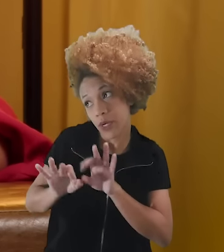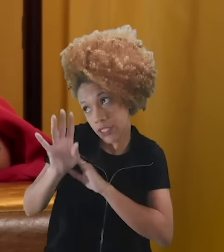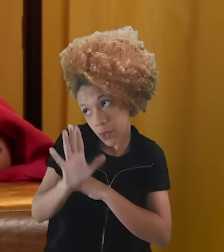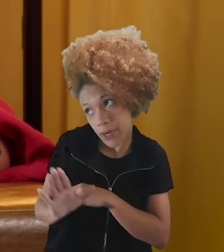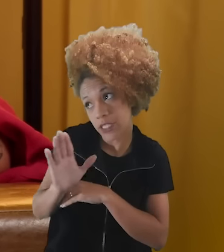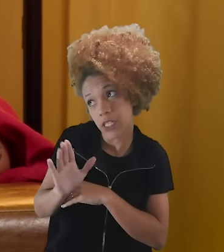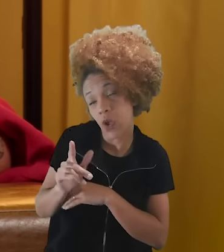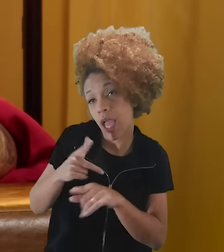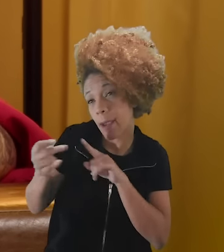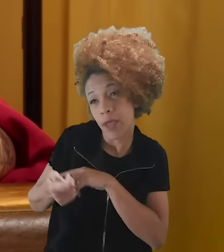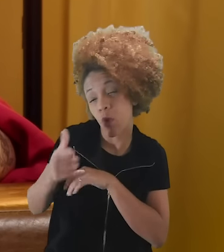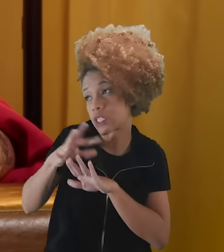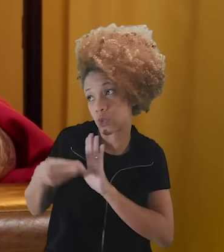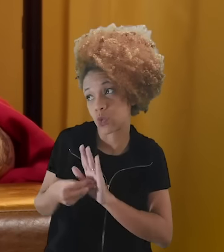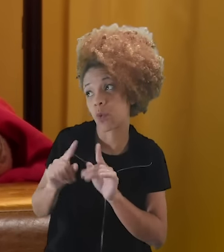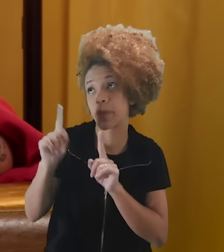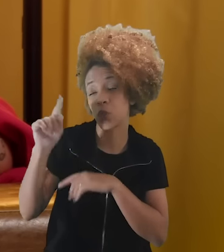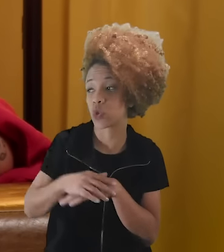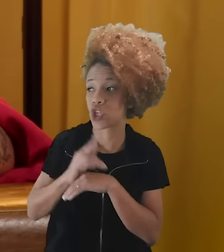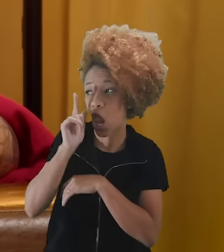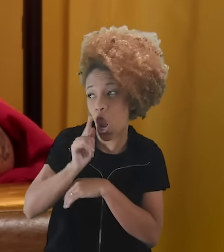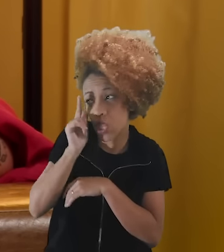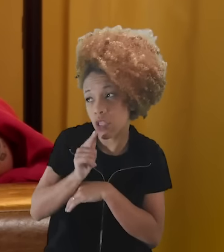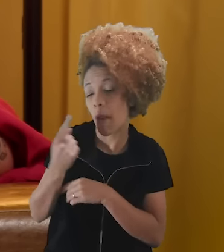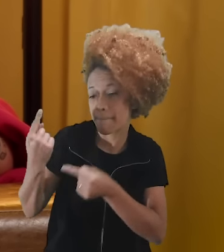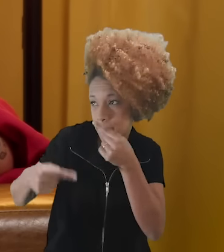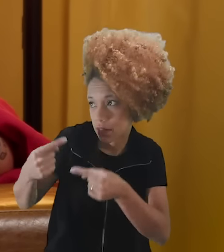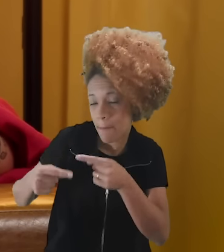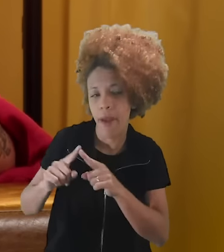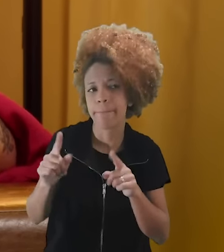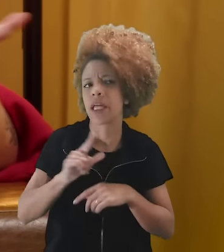brasileira que hoje em dia né tá lá em Los Angeles para participar de campeonatos que teve sucesso em